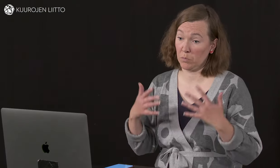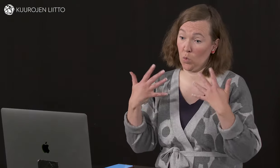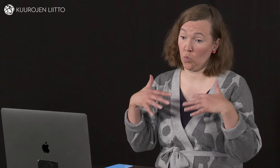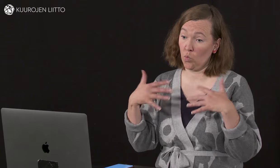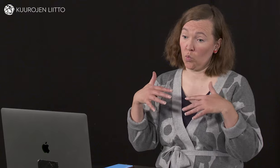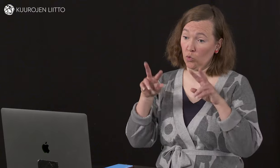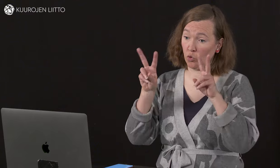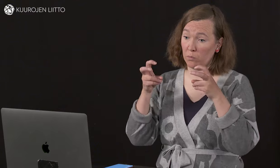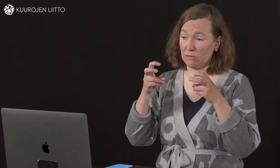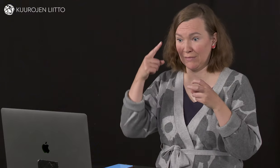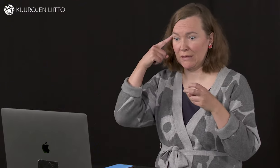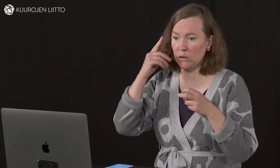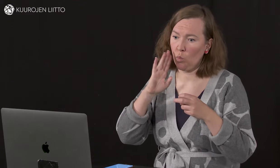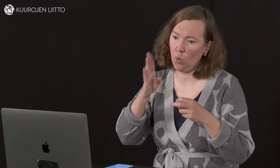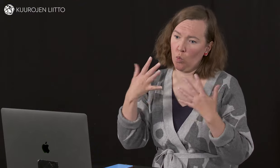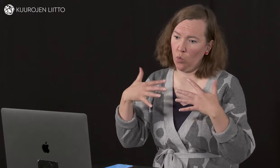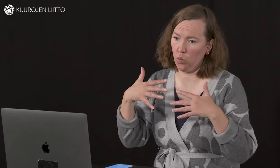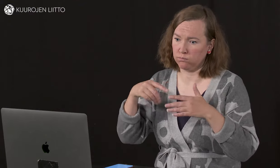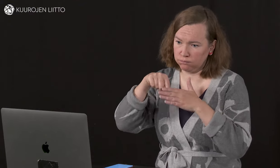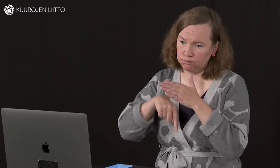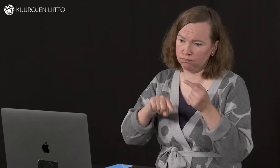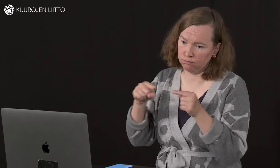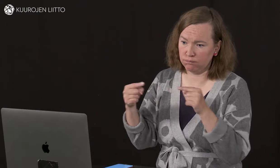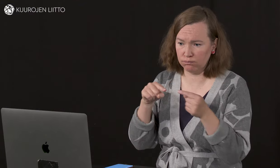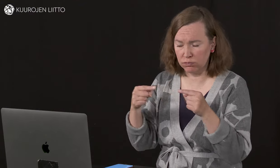Aikamoinen aihe, josta varmasti syntyy melkoisia keskusteluja.